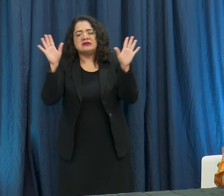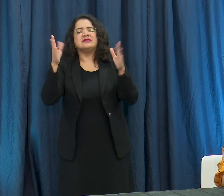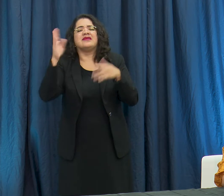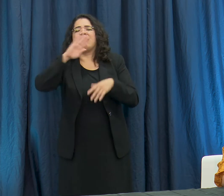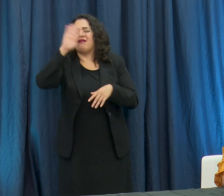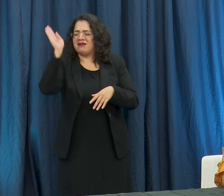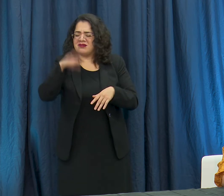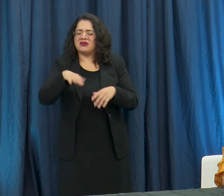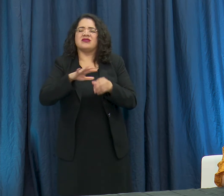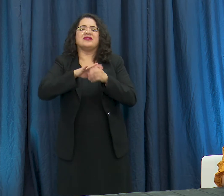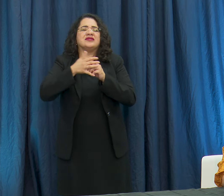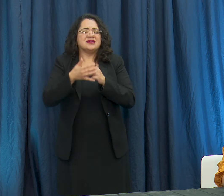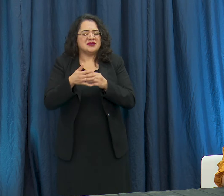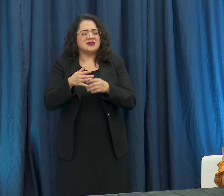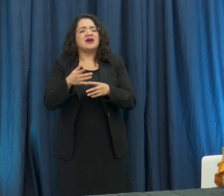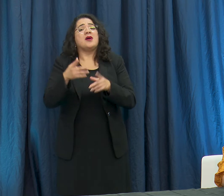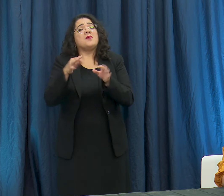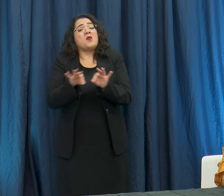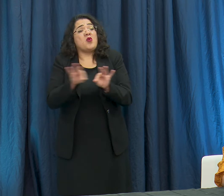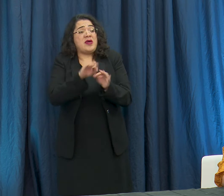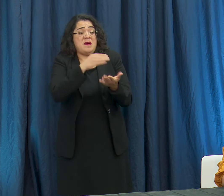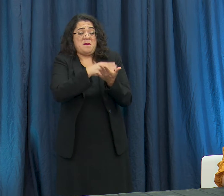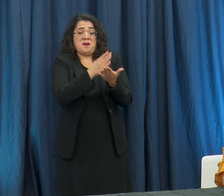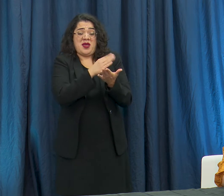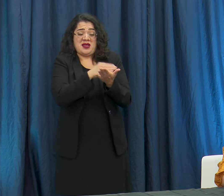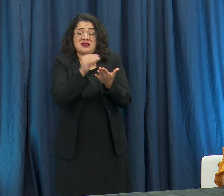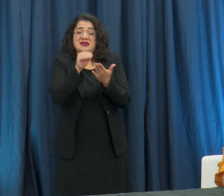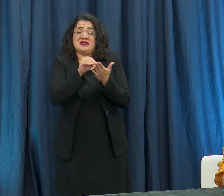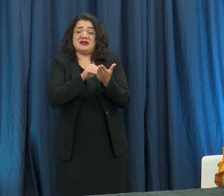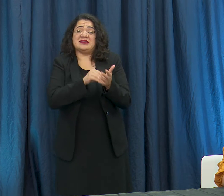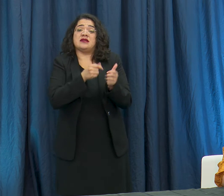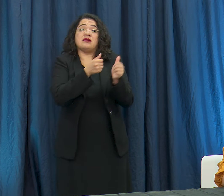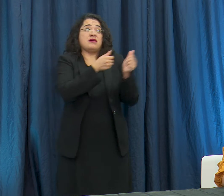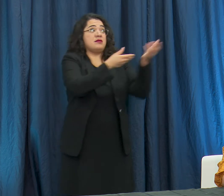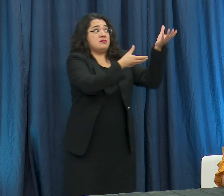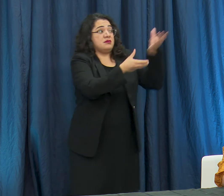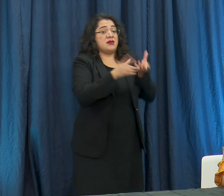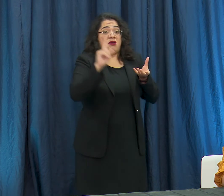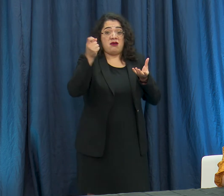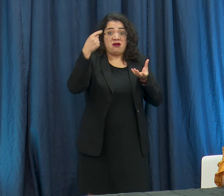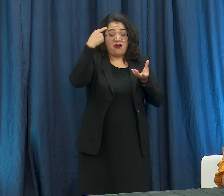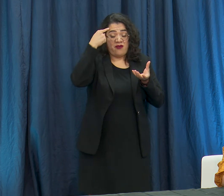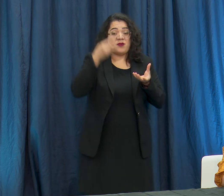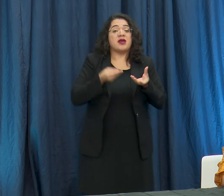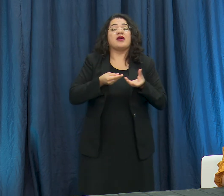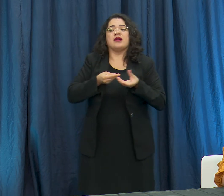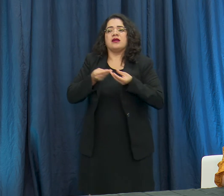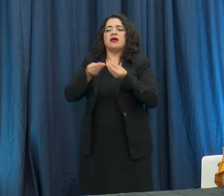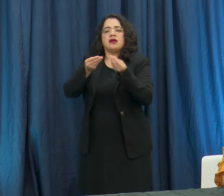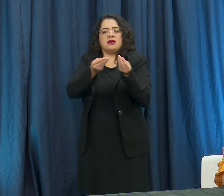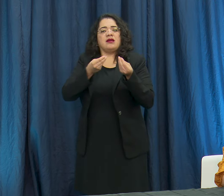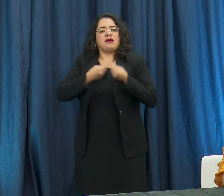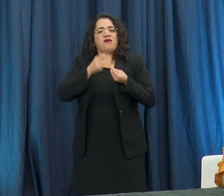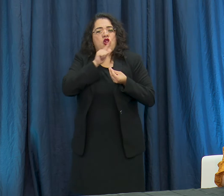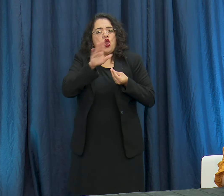misset ando my 2020 census start gov que quiere decir me veinte veinte census